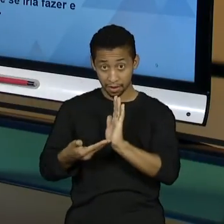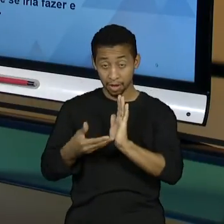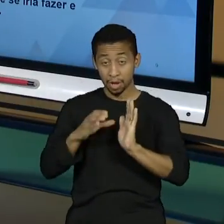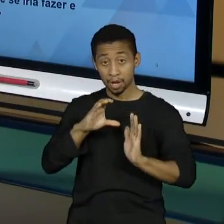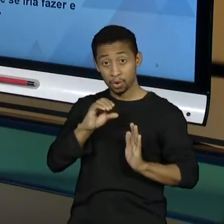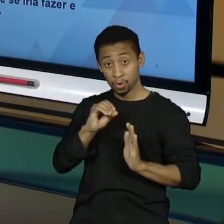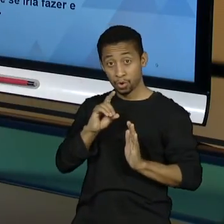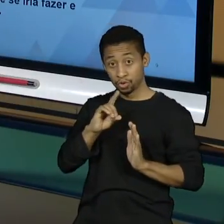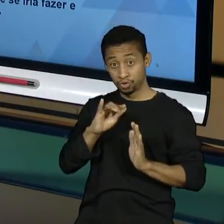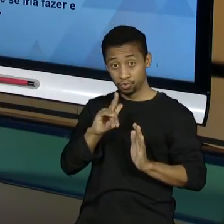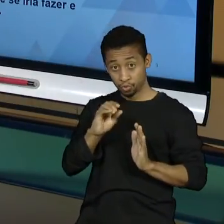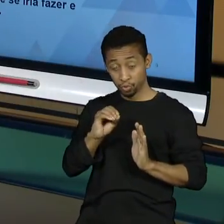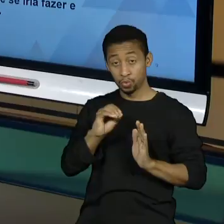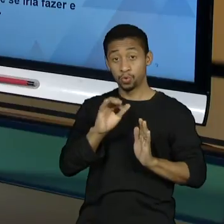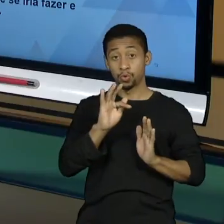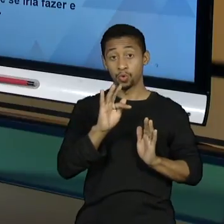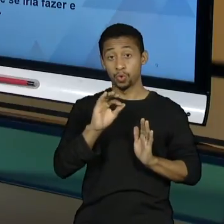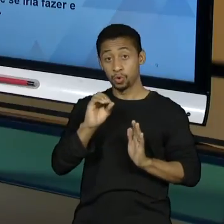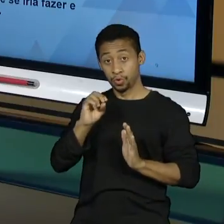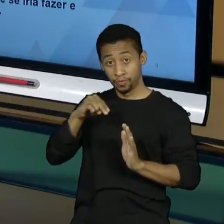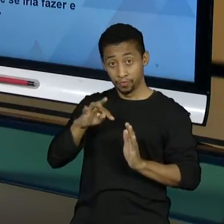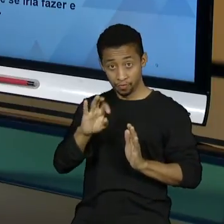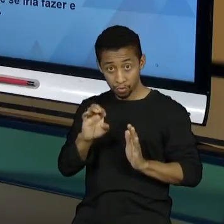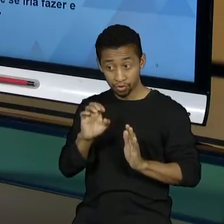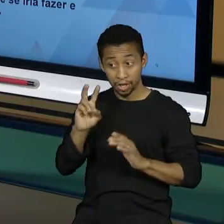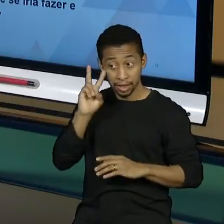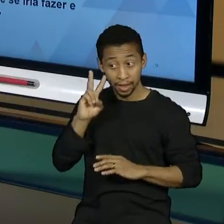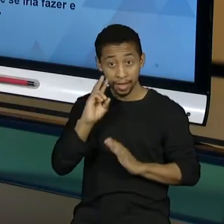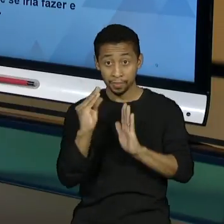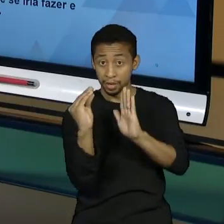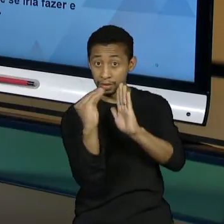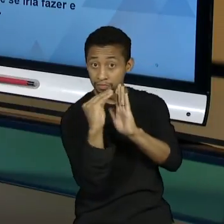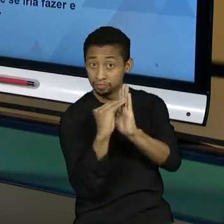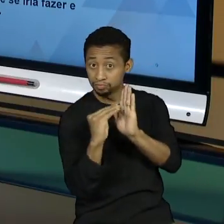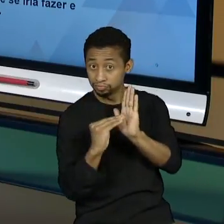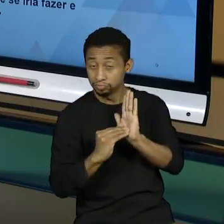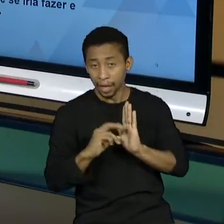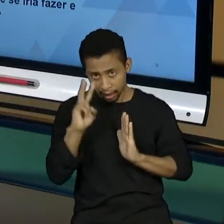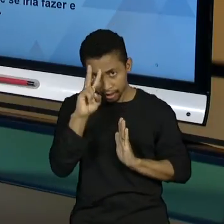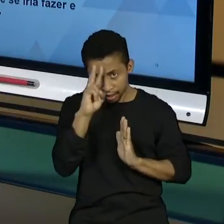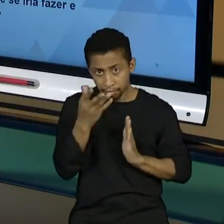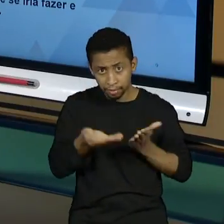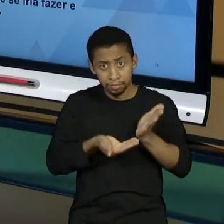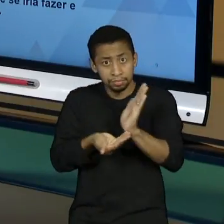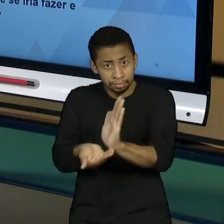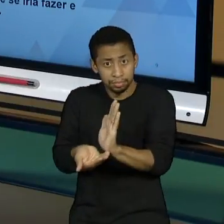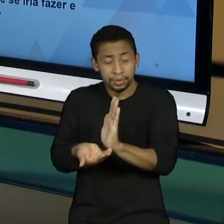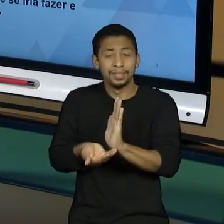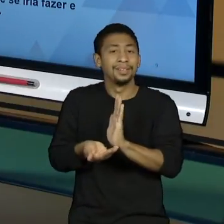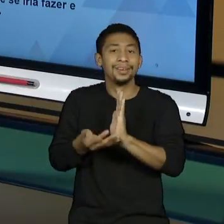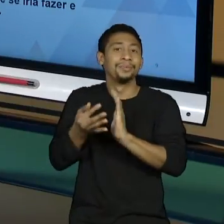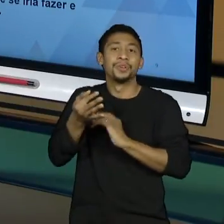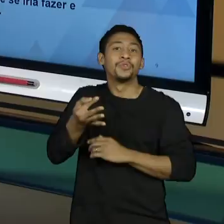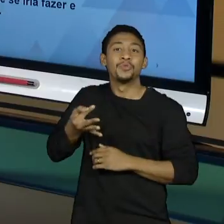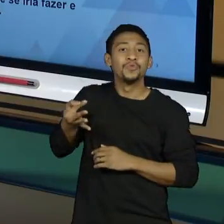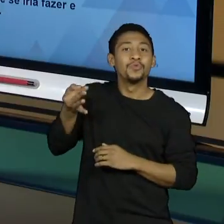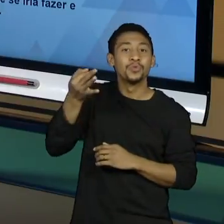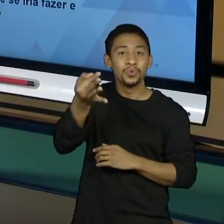JEITO QUE ELE É. ENTÃO OLHA A IMPORTÂNCIA QUE TEM, COMO FACILITA NO FUTURO VOCÊ ORGANIZAR,